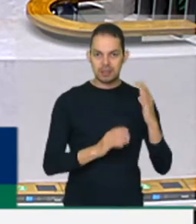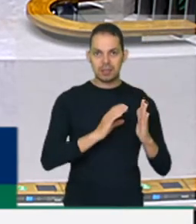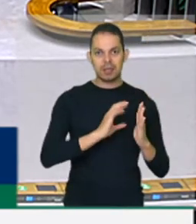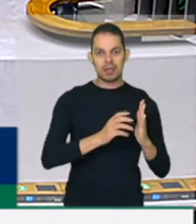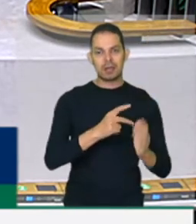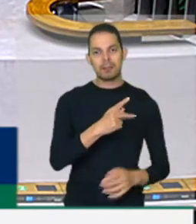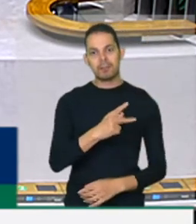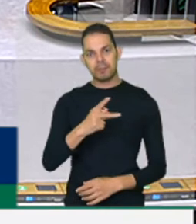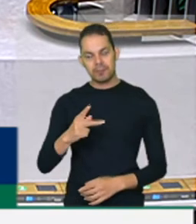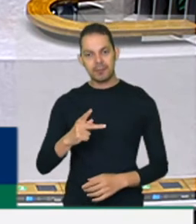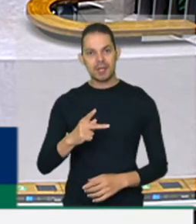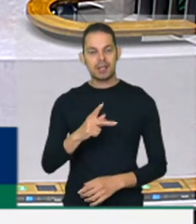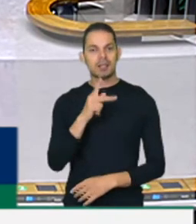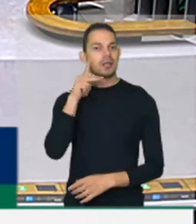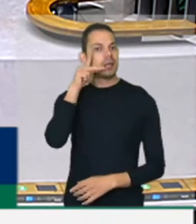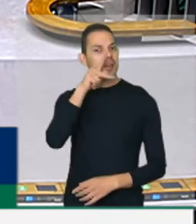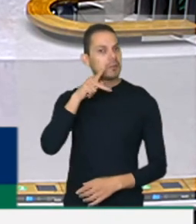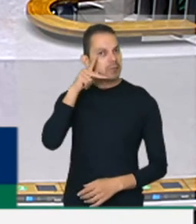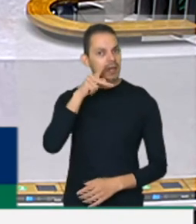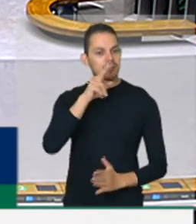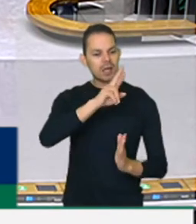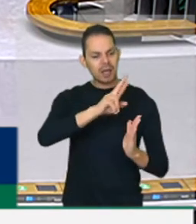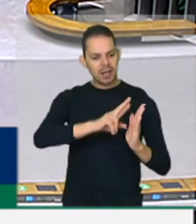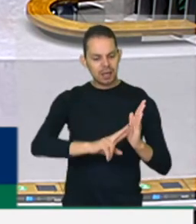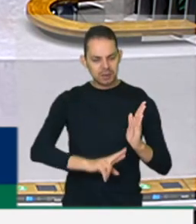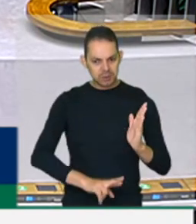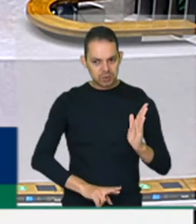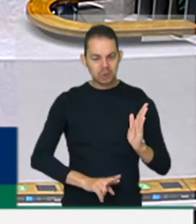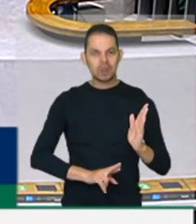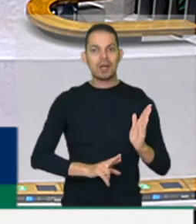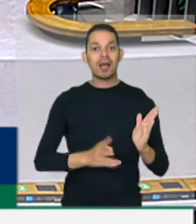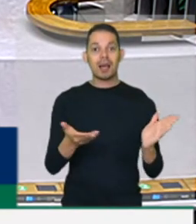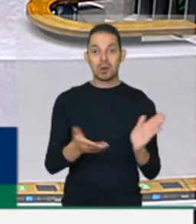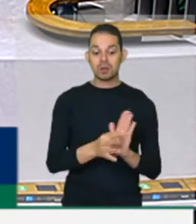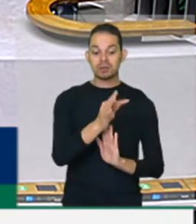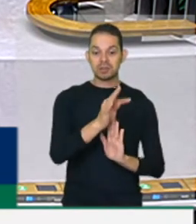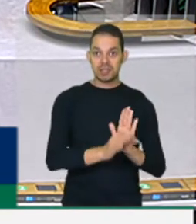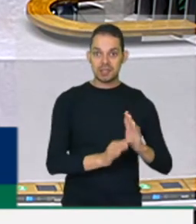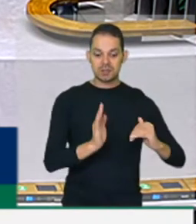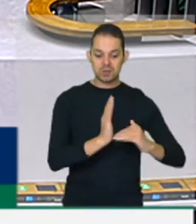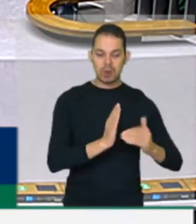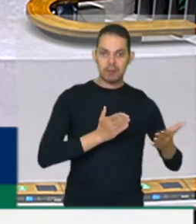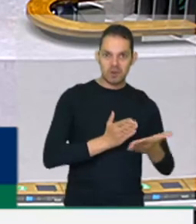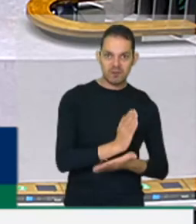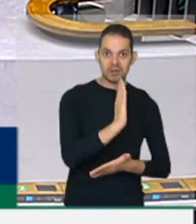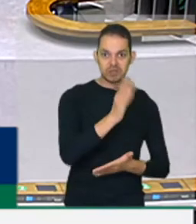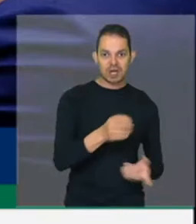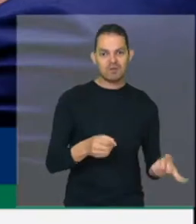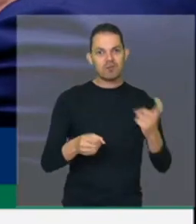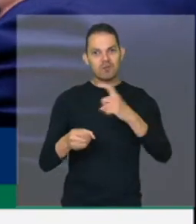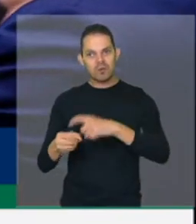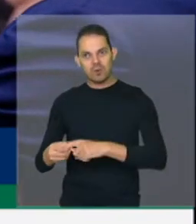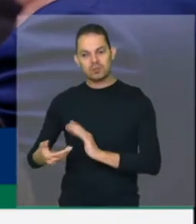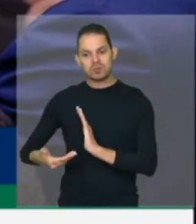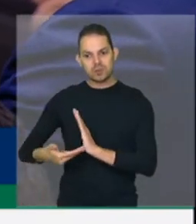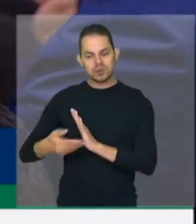PROGRESSISTAS DA PARAÍBA FOI A RELATORA E AGORA O TEXTO APROVADO NO SENADO ESTÁ EM ANÁLISE NA CÂMARA. [PRESIDENTE]: NOS TERMOS DO ART. 161 PRIMEIRO E